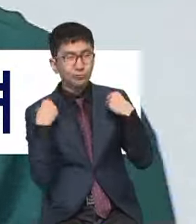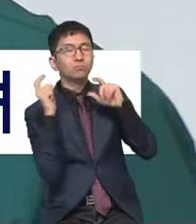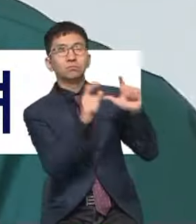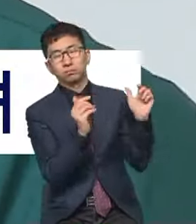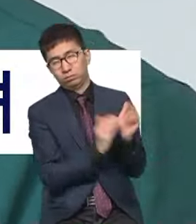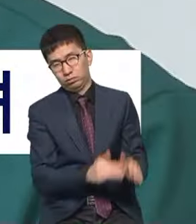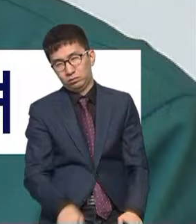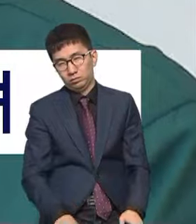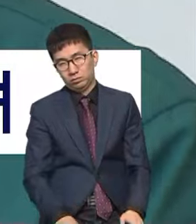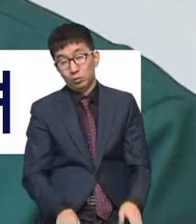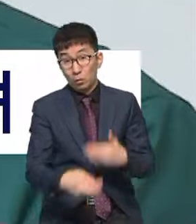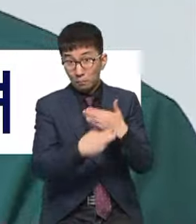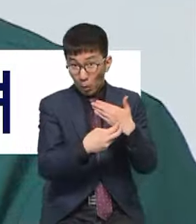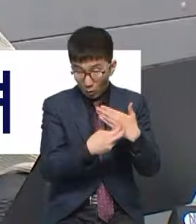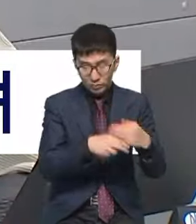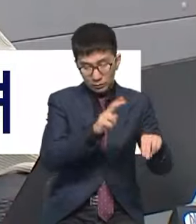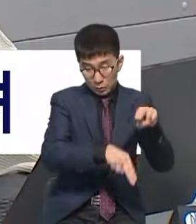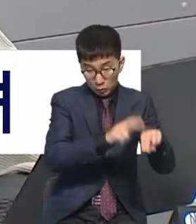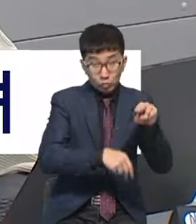떠난 전공의들에게도 면허정지 처분을 고려할 수 있다고 밝혔습니다.